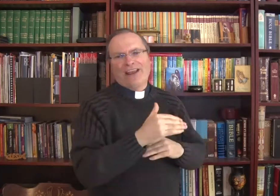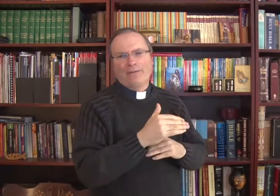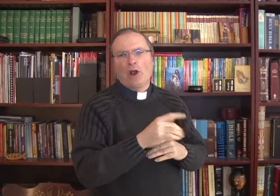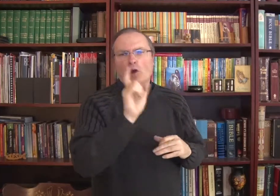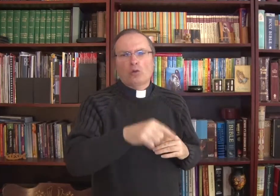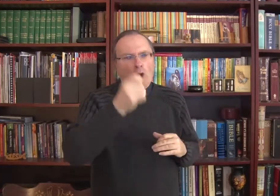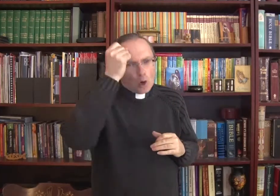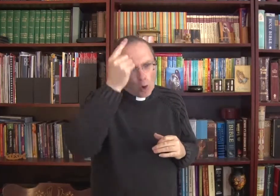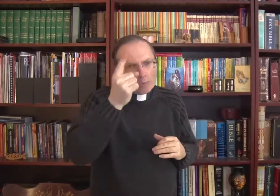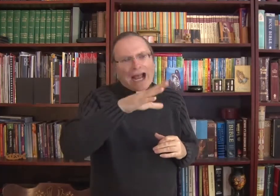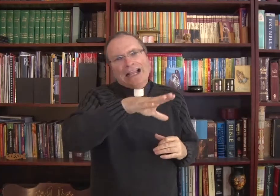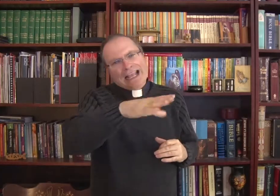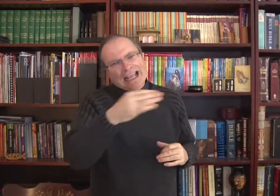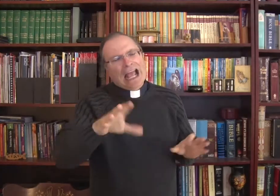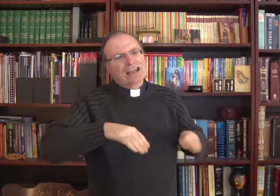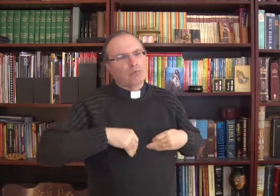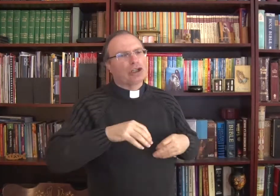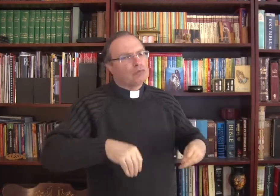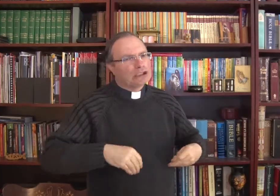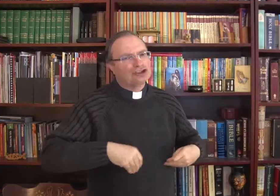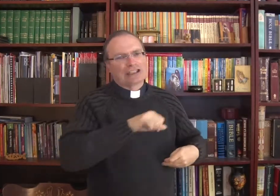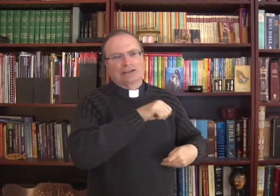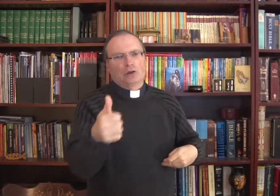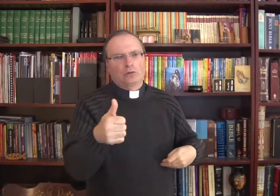qu’on doit comprendre et accepter le péché des autres.